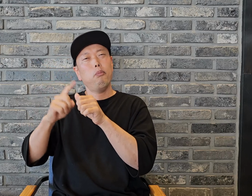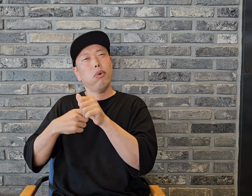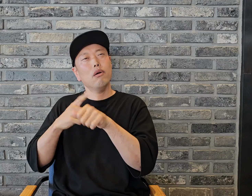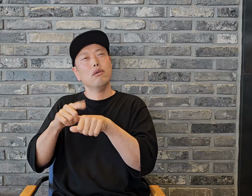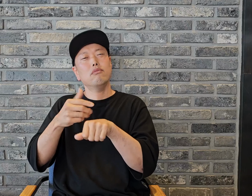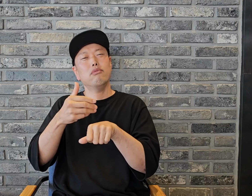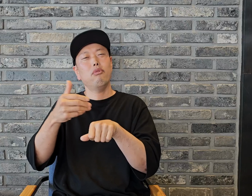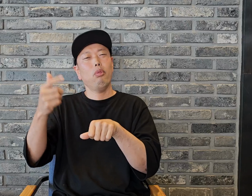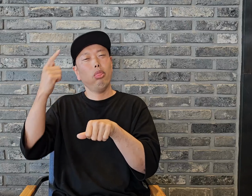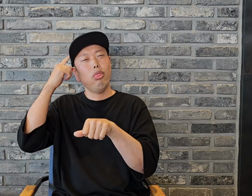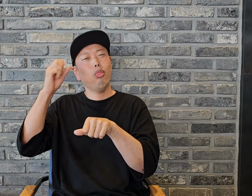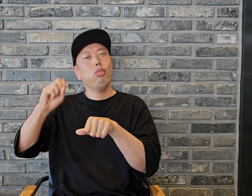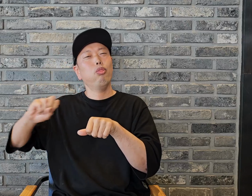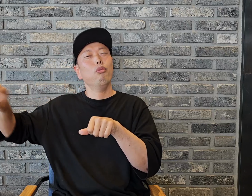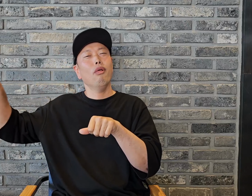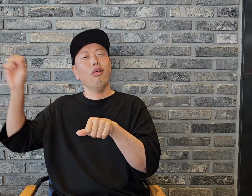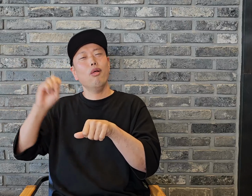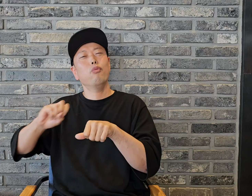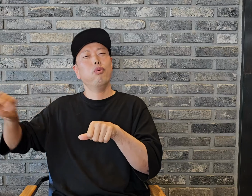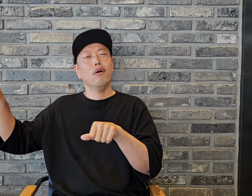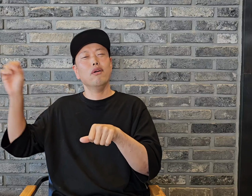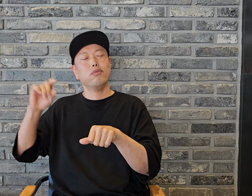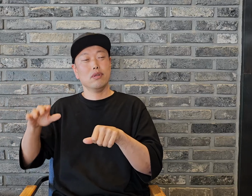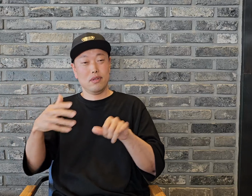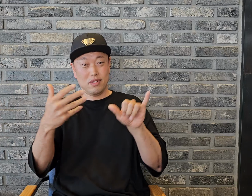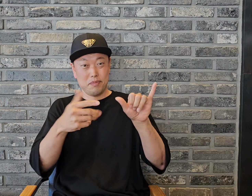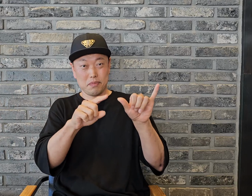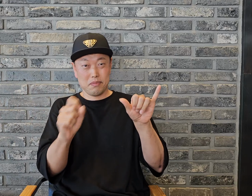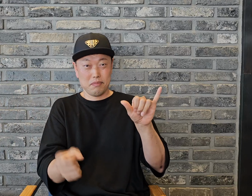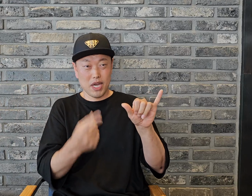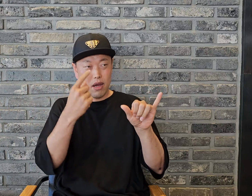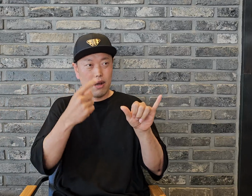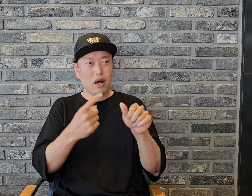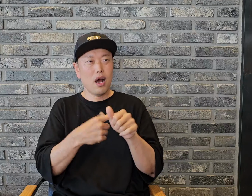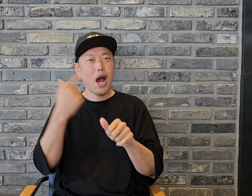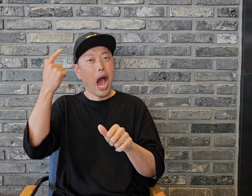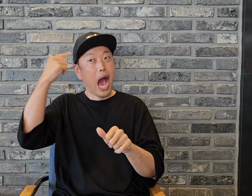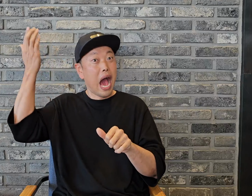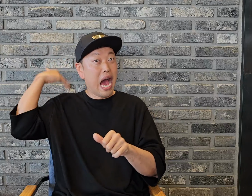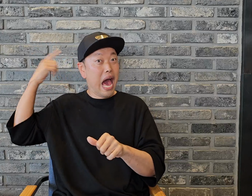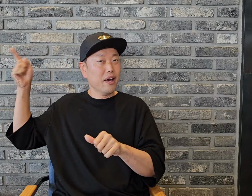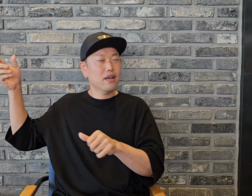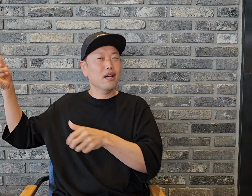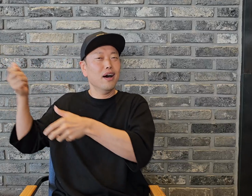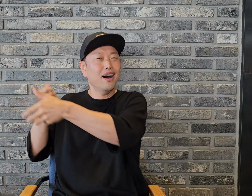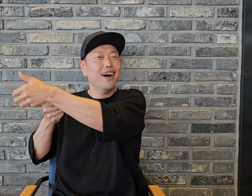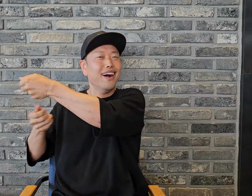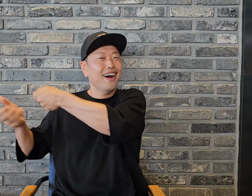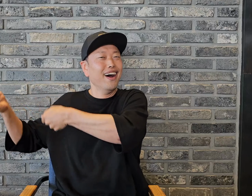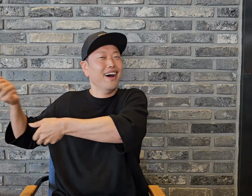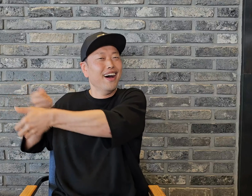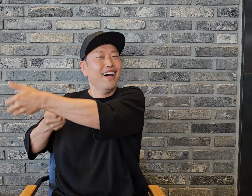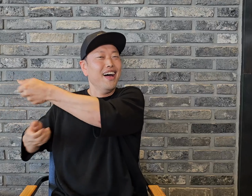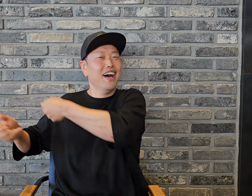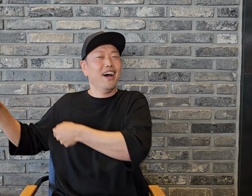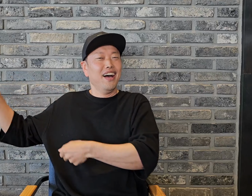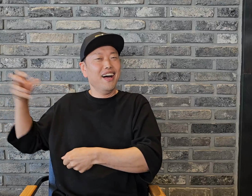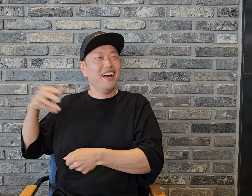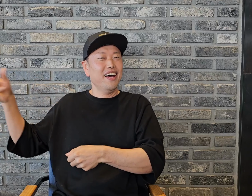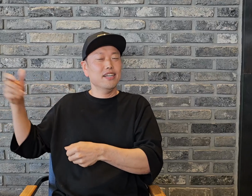Mit der Zeit vergaß ich sie, aber als ich mit YouTube anfing, nahm ich diese Ideen wieder auf und nutzte sie,